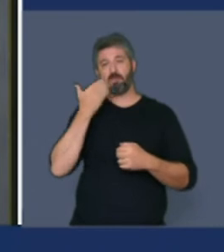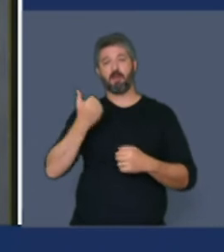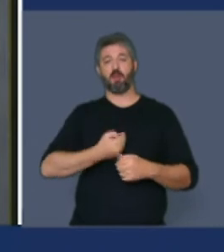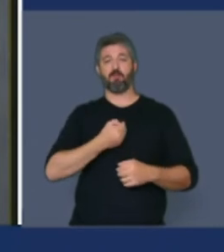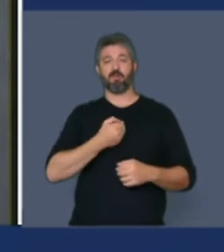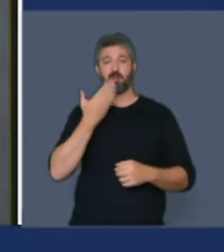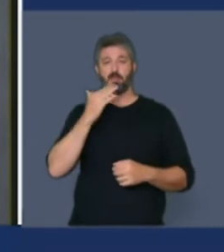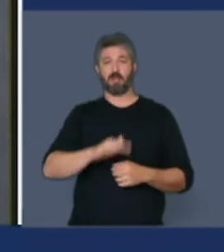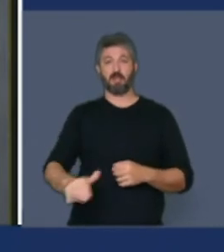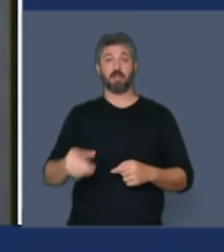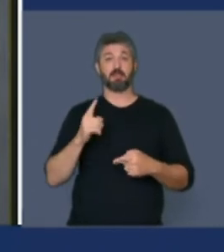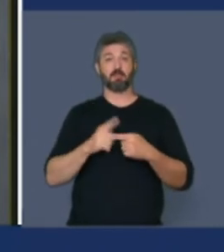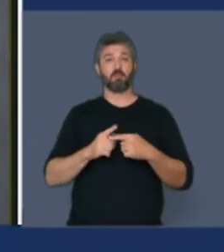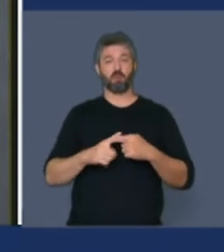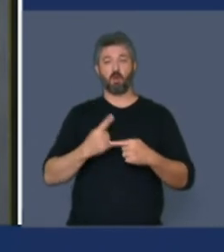CRIANÇAS, O QUE FOI UM GRANDE PASSO E VITÓRIA. PORÉM,